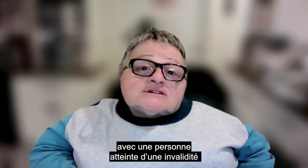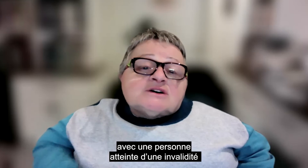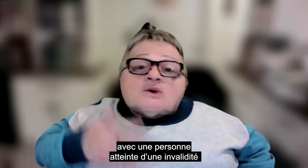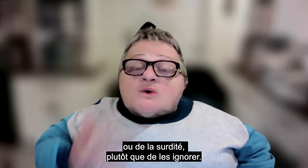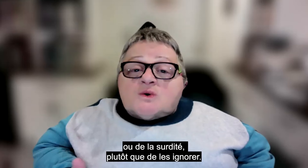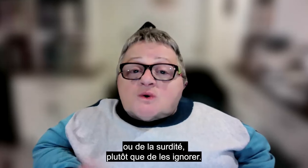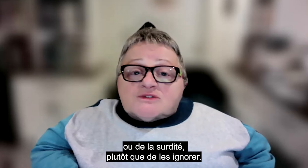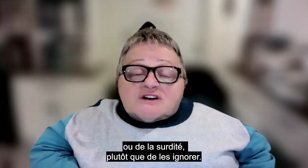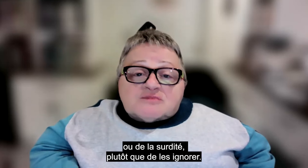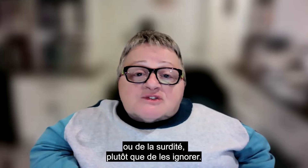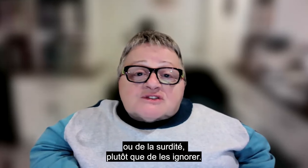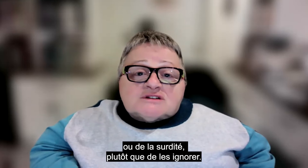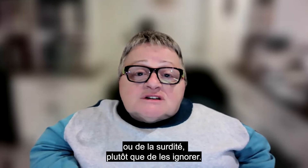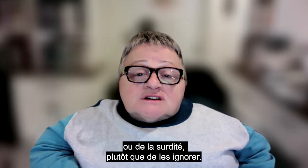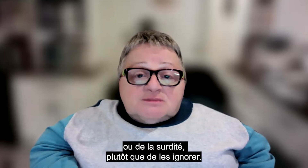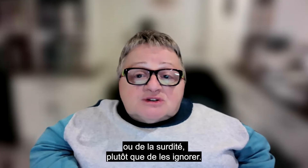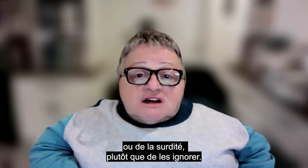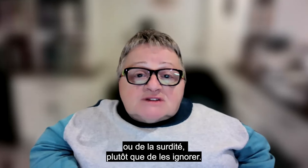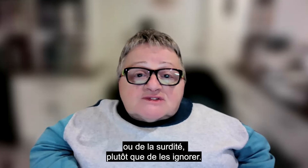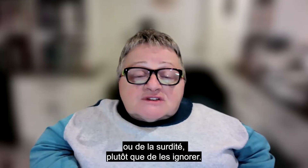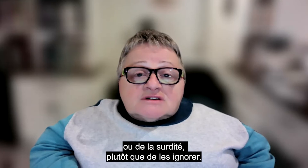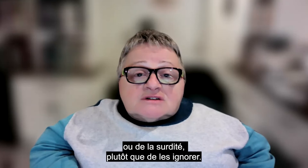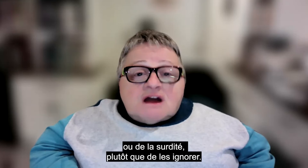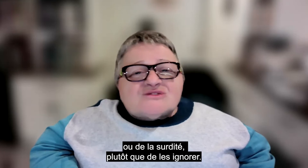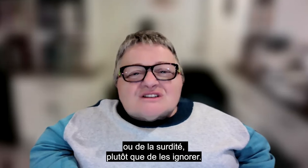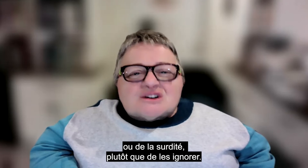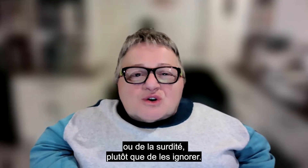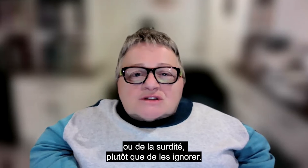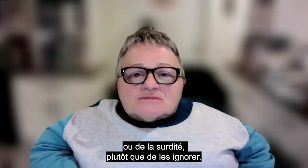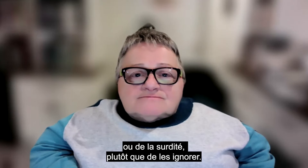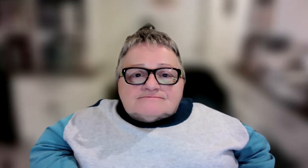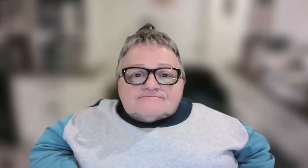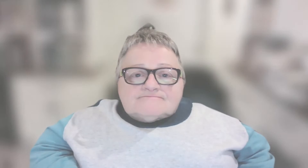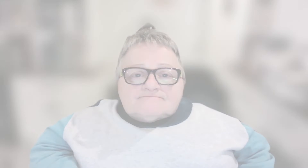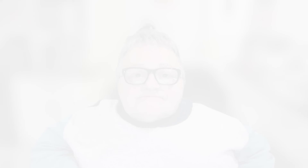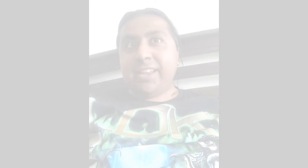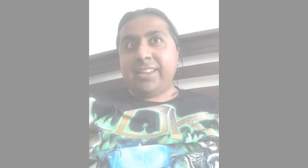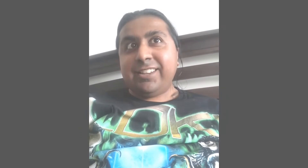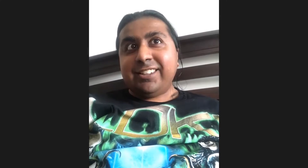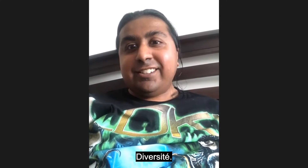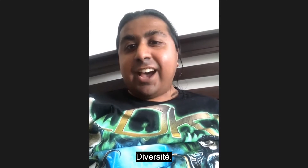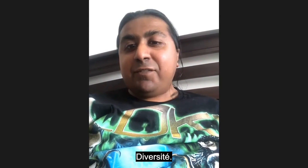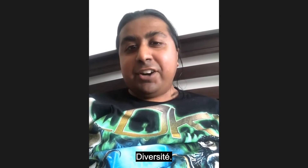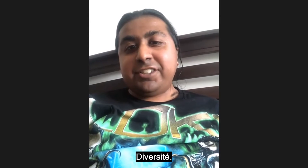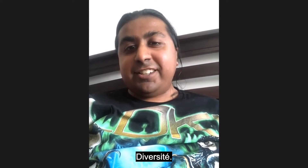dans laquelle des personnes vous ont présenté directement les façons de les aider